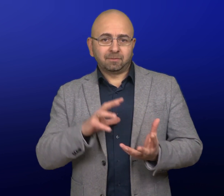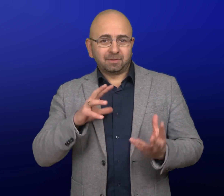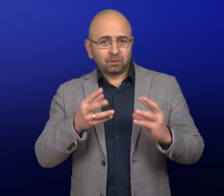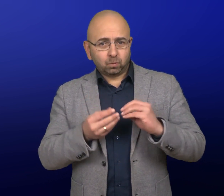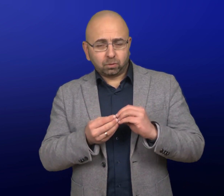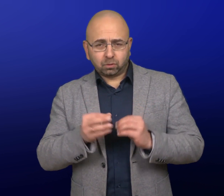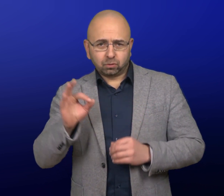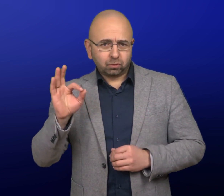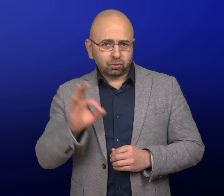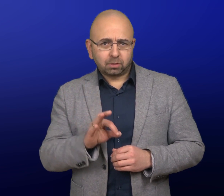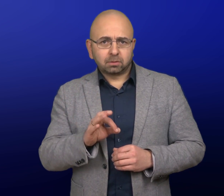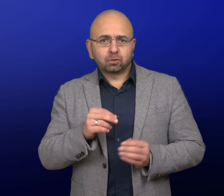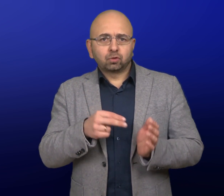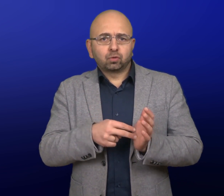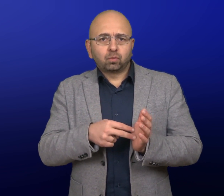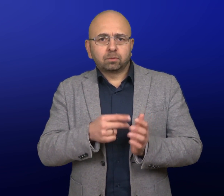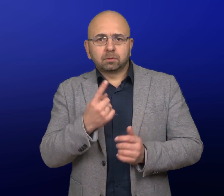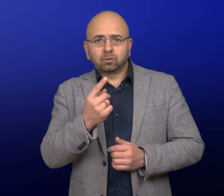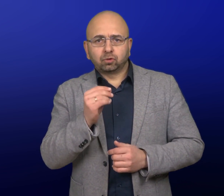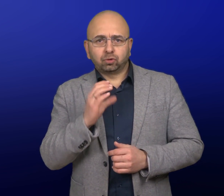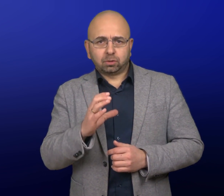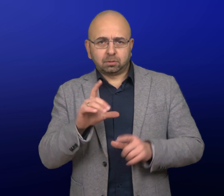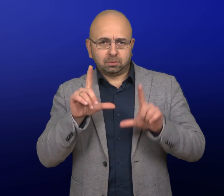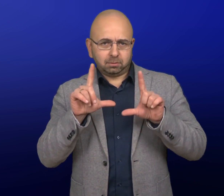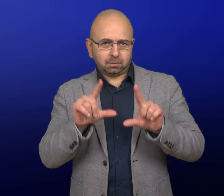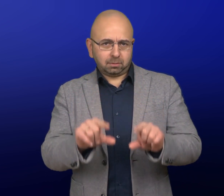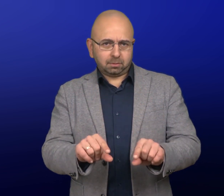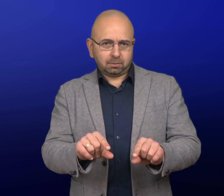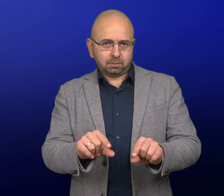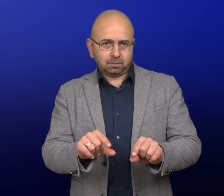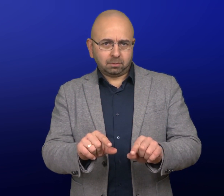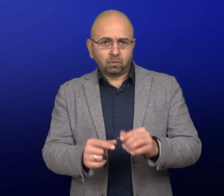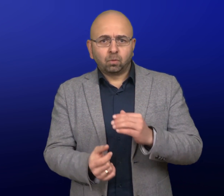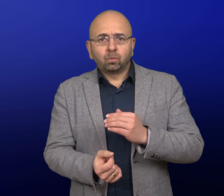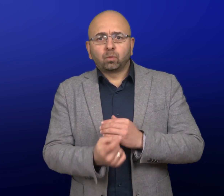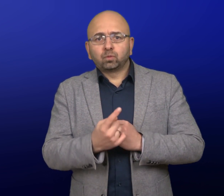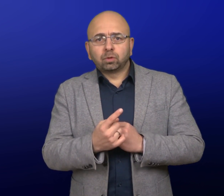В итоге зачастую стоимость часа услуги была сильно занижена.